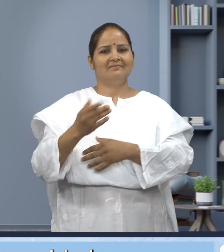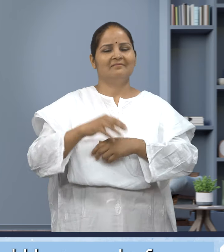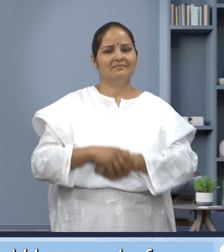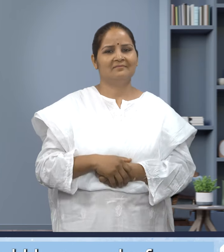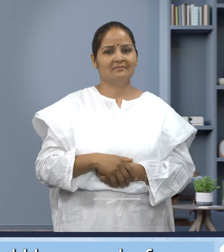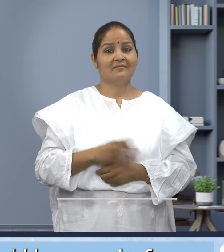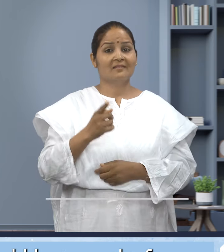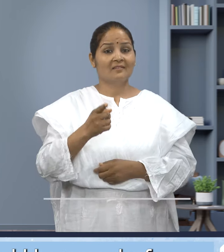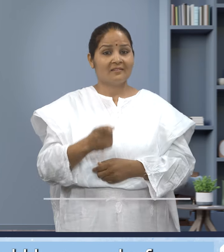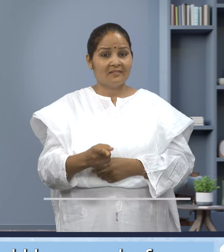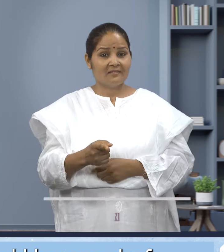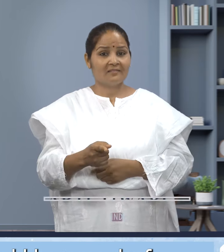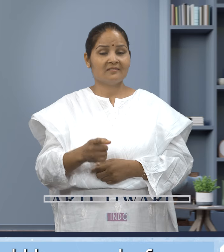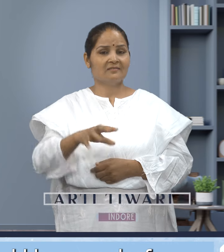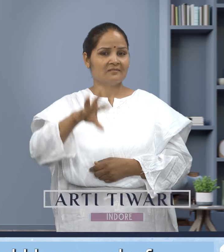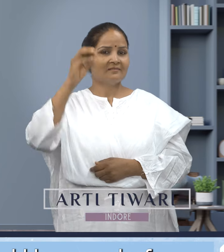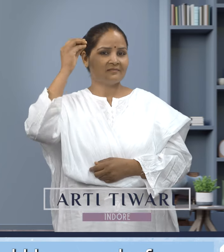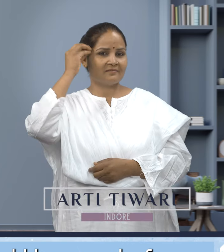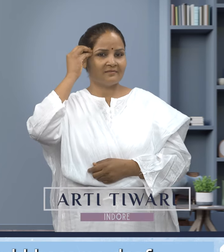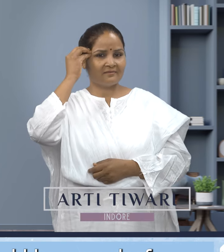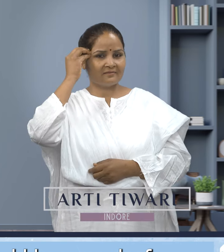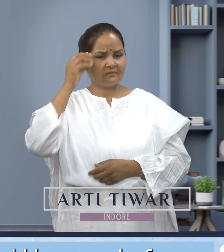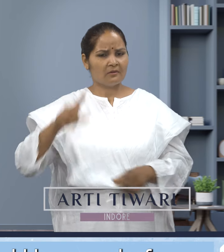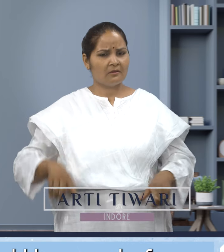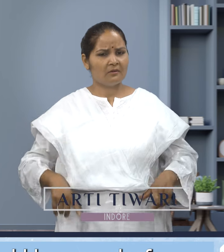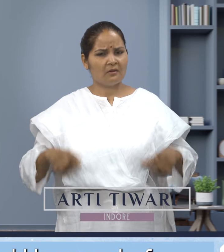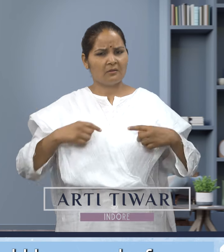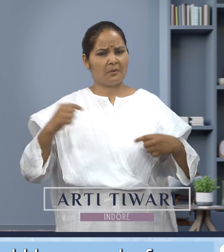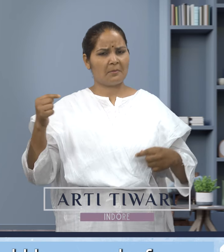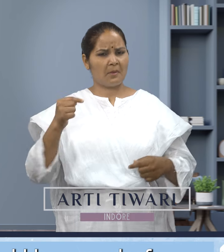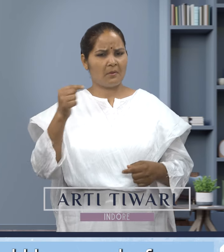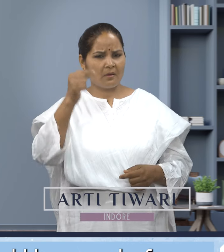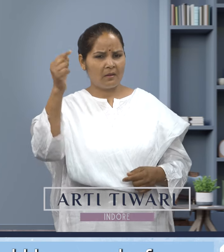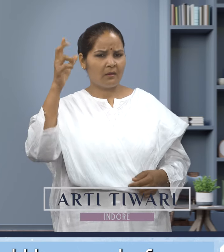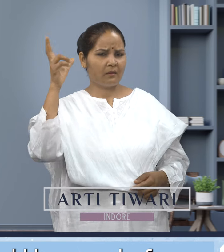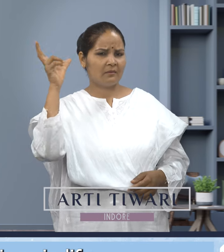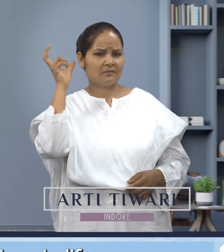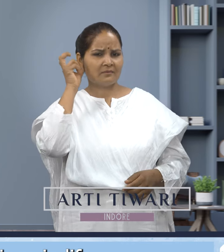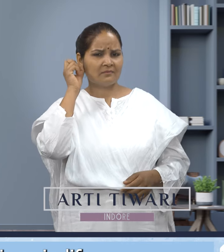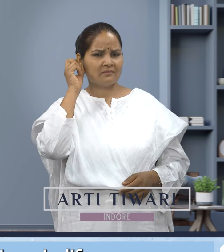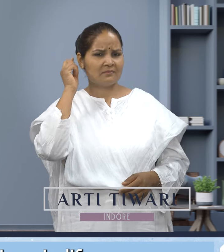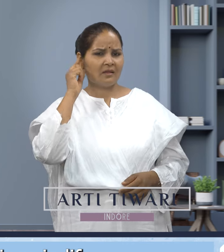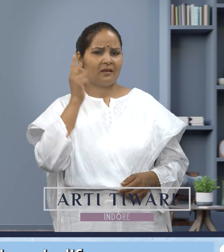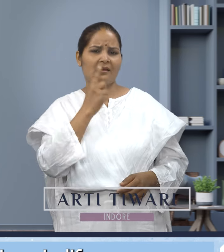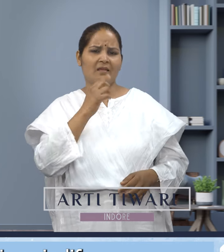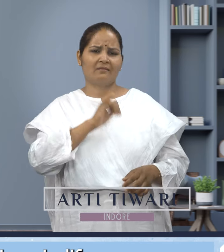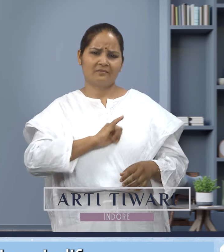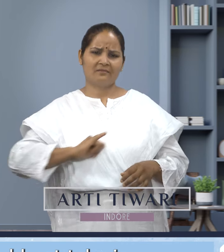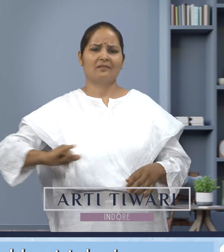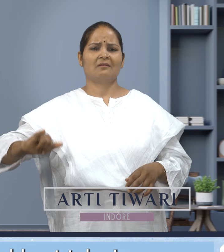కాబట్టి స్నేహితులారా, మనం కూడా జీవితంలోని నకారాత్మక విషయాలతో చెవిటివారిగా కావాలి.